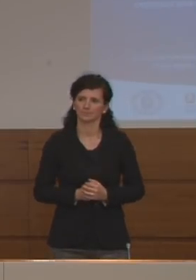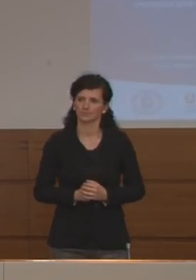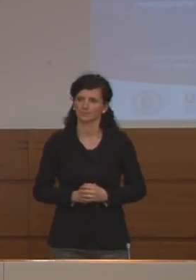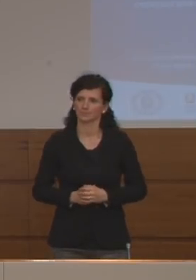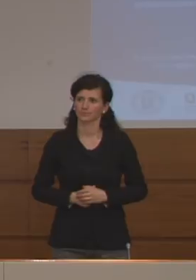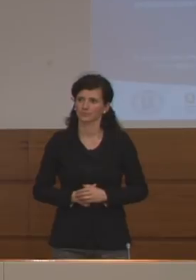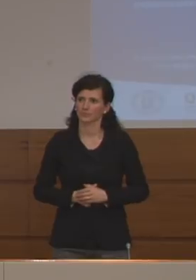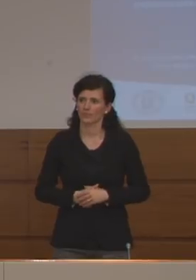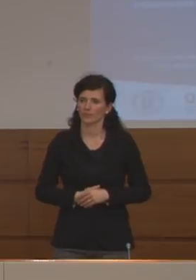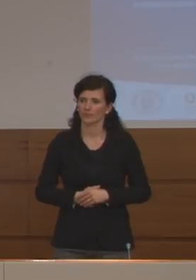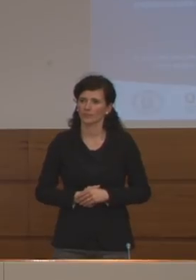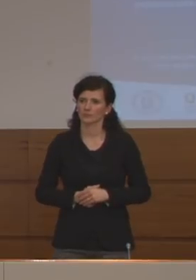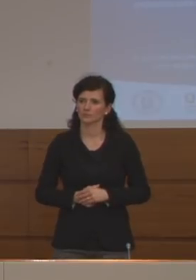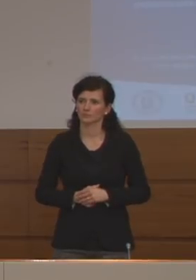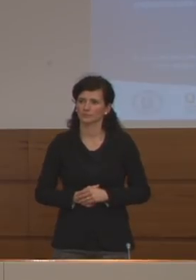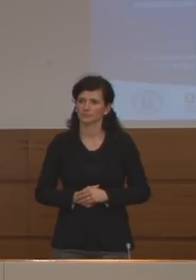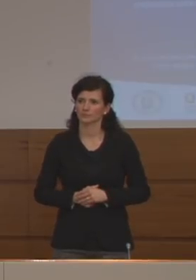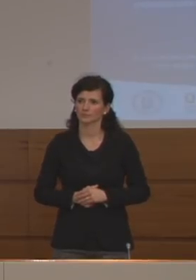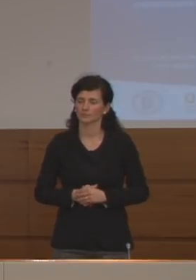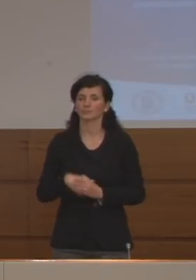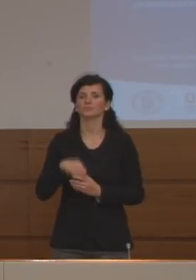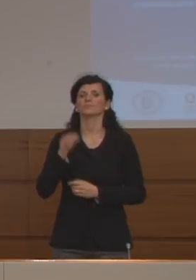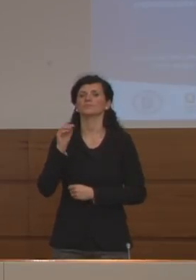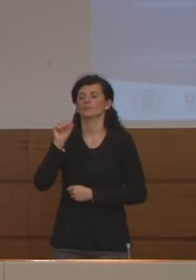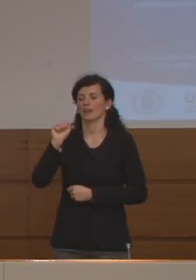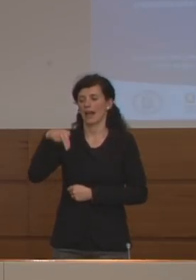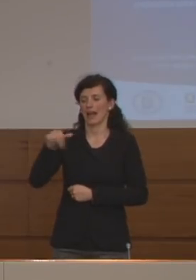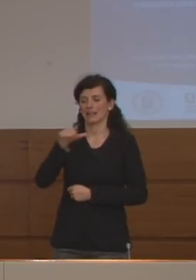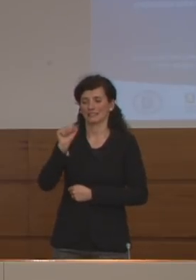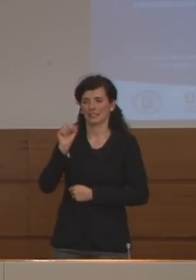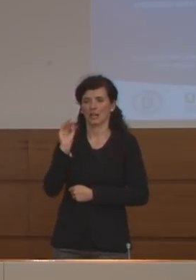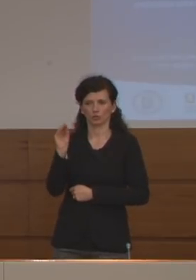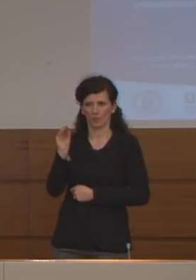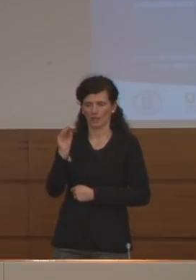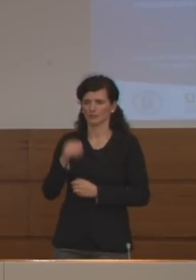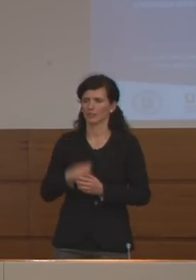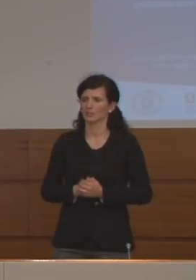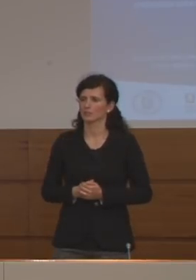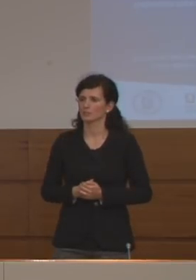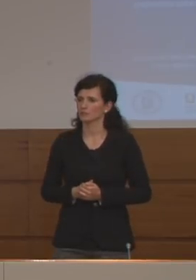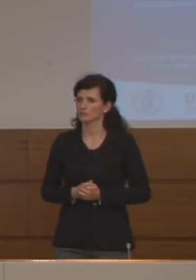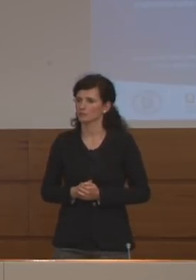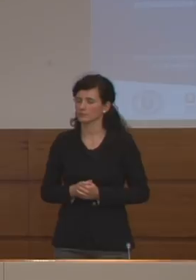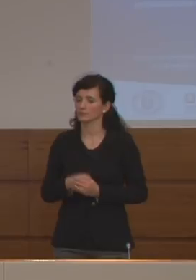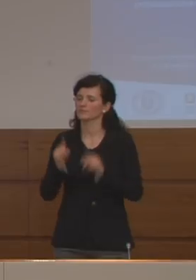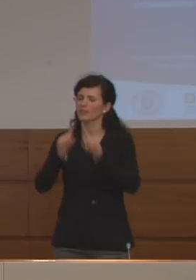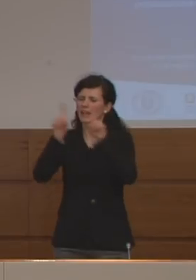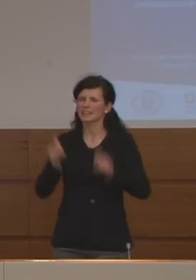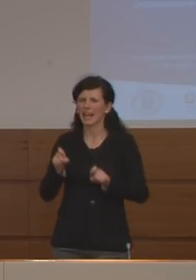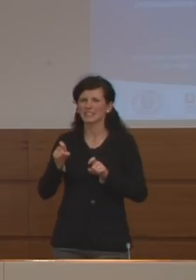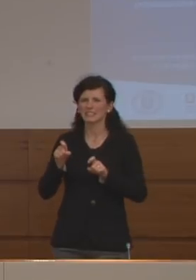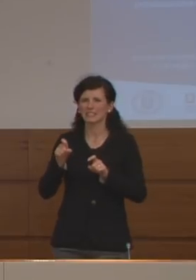Buonasera, Matteo Guidelli dell'ANSA. Professore, torno un attimo sulla questione dei test sierologici. Lei ci ha detto oggi si sono